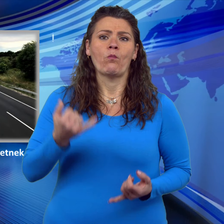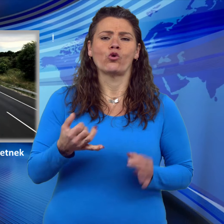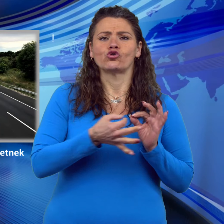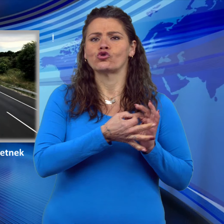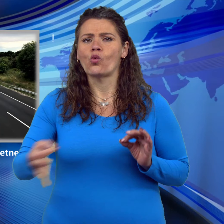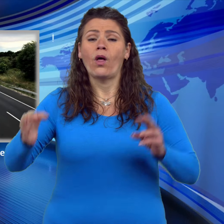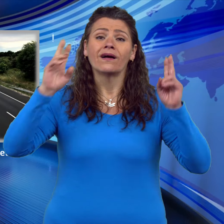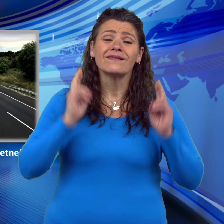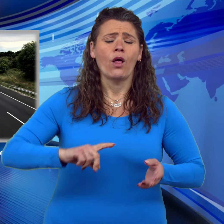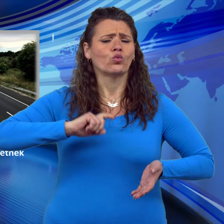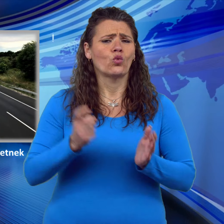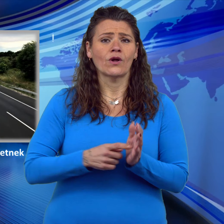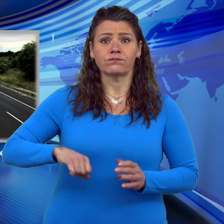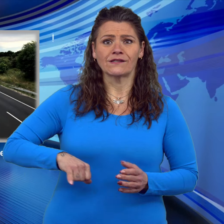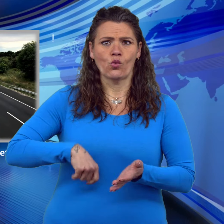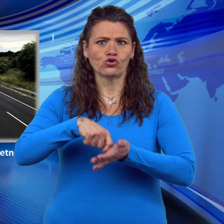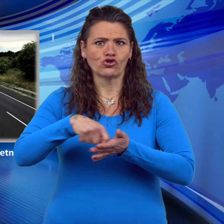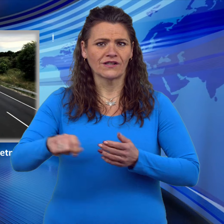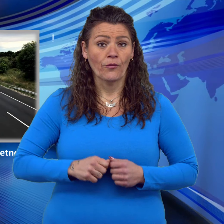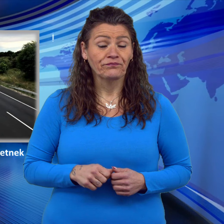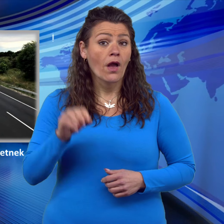azokra mostantól kötelező biztosítást kell kötni,